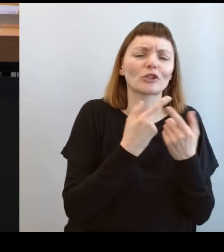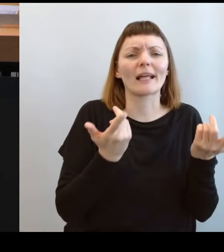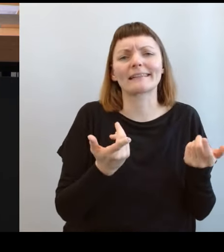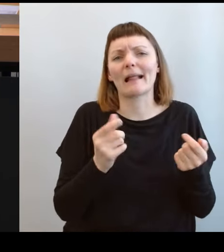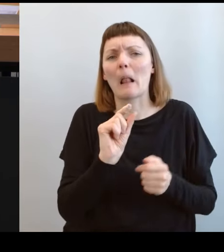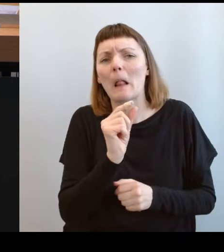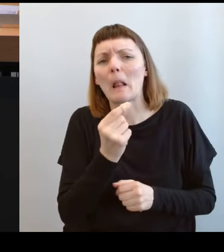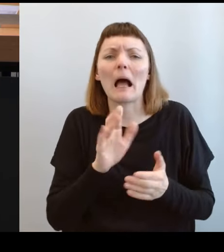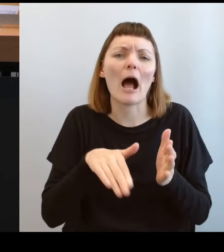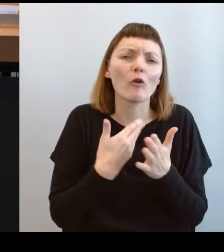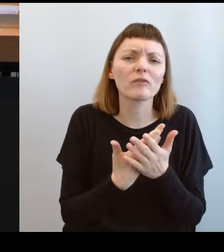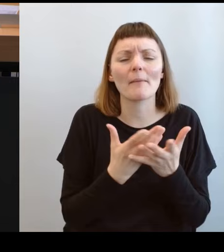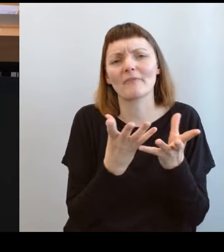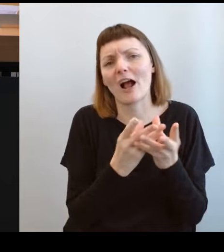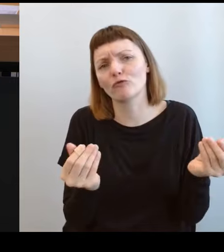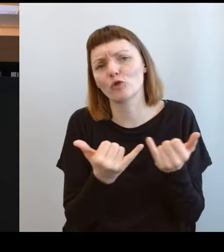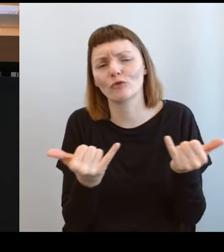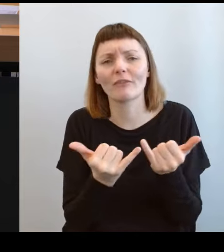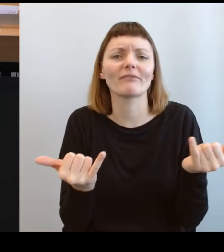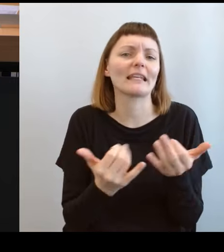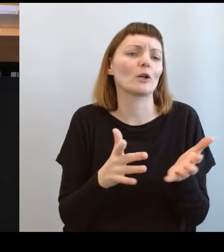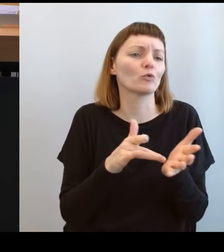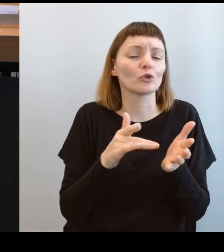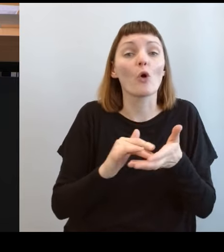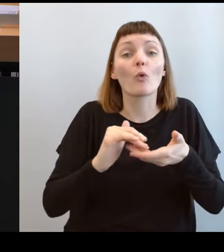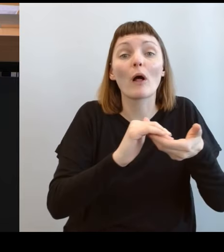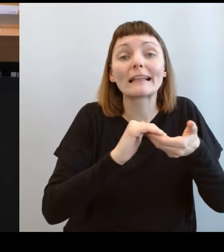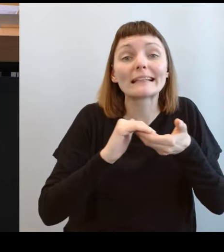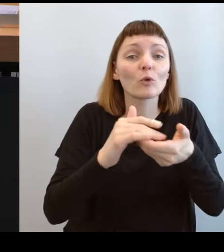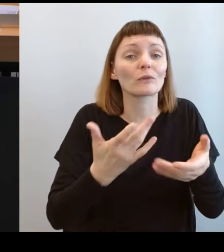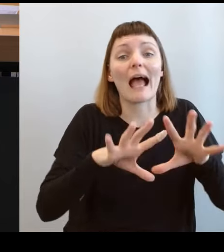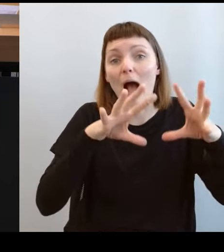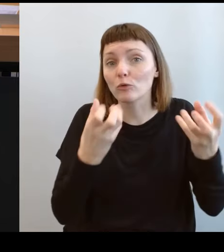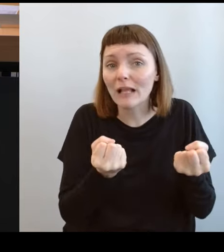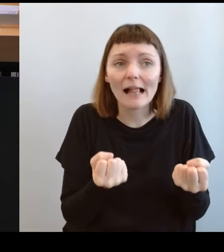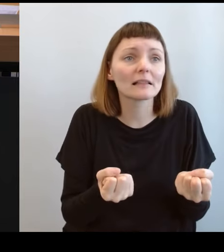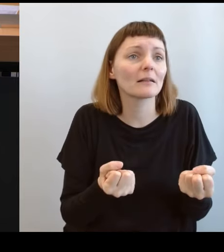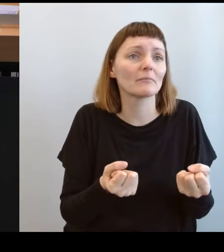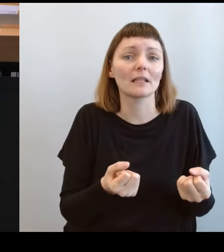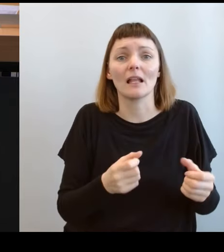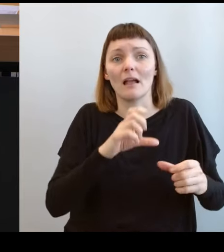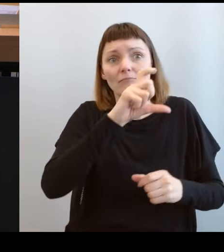riesigen Luftbuchungen beschlossen hat, Olympiabewerbung, Zaun um den Görlitzer Park. Also ihr seid mit